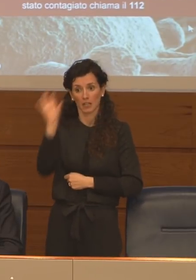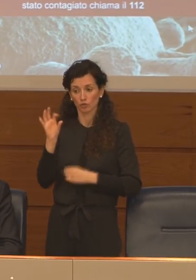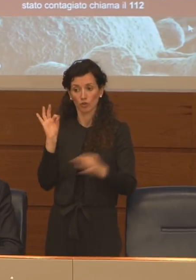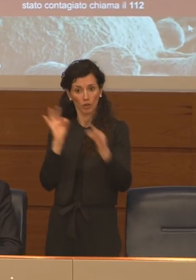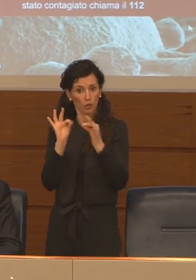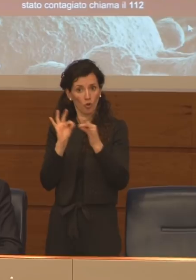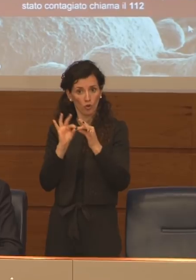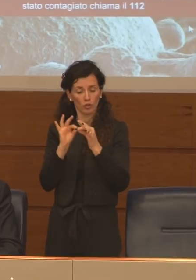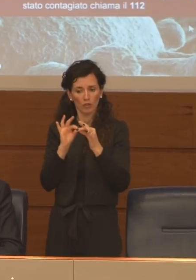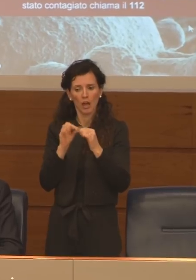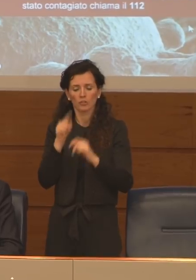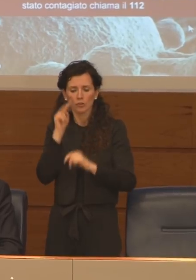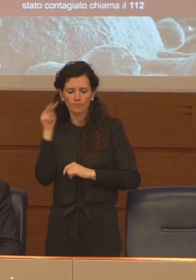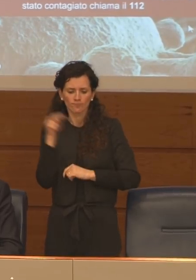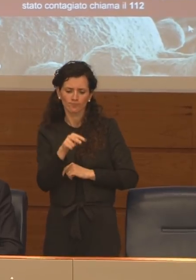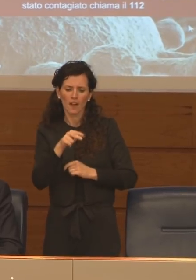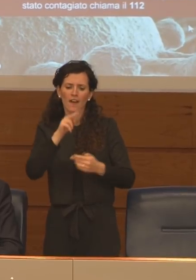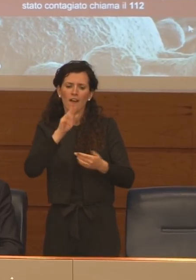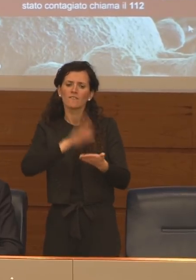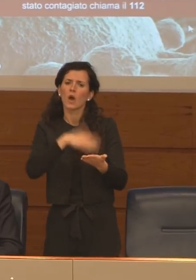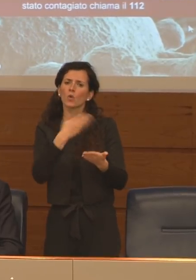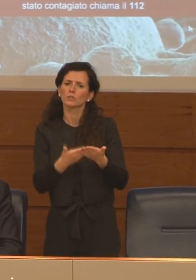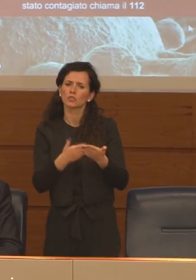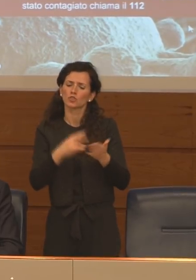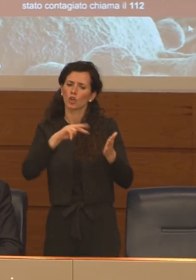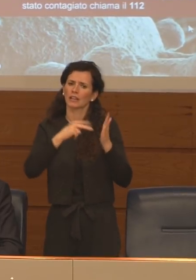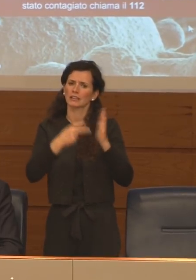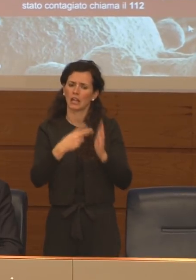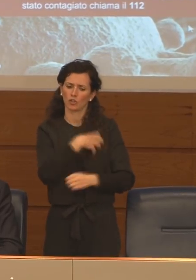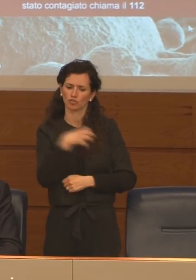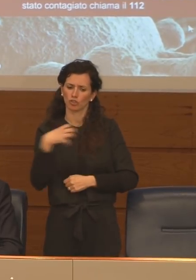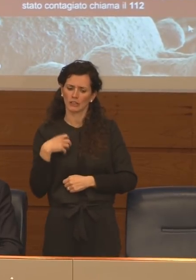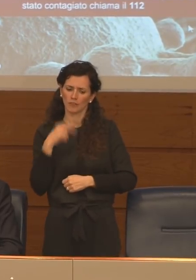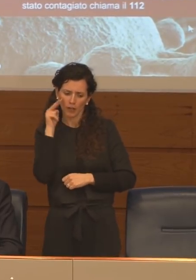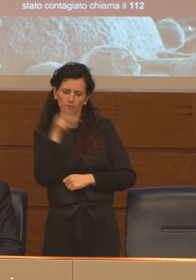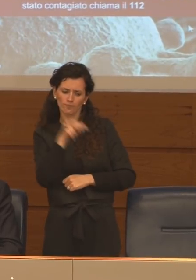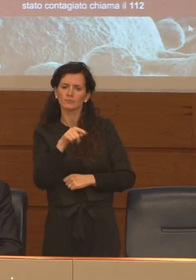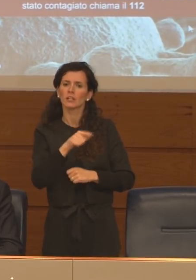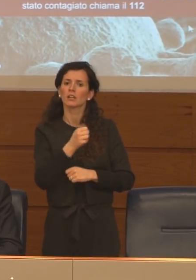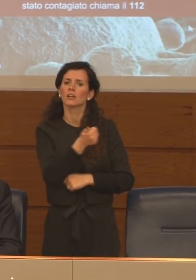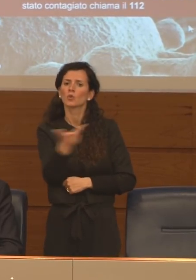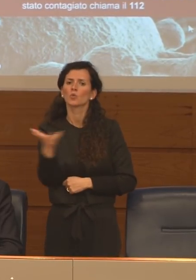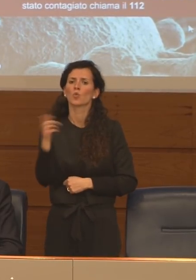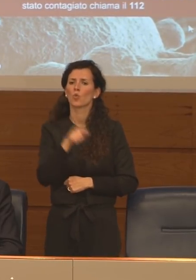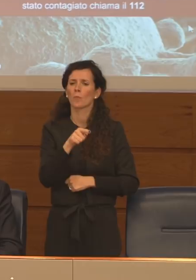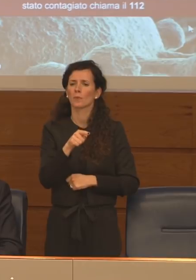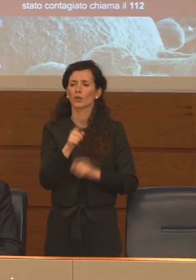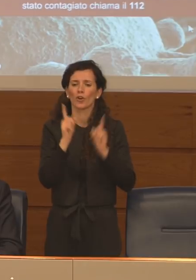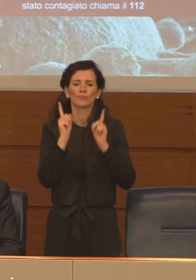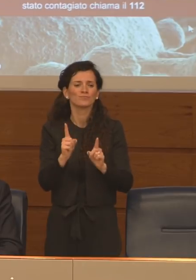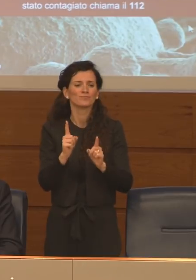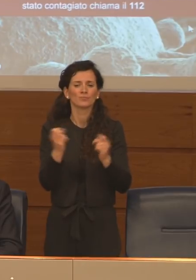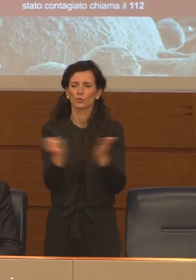tecnico-scientifica di quelli che sono i dati relativi al fenomeno della malattia.